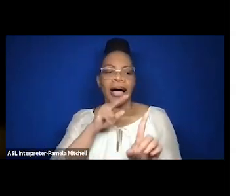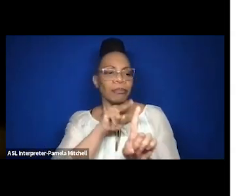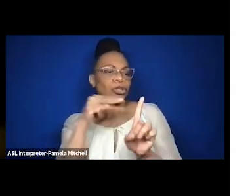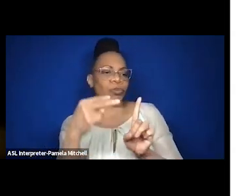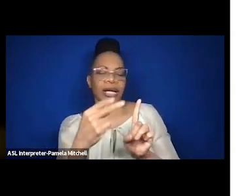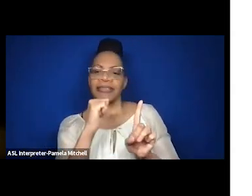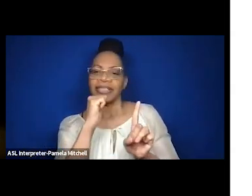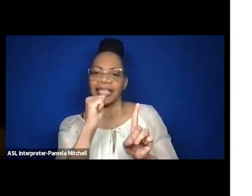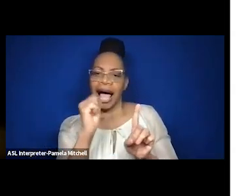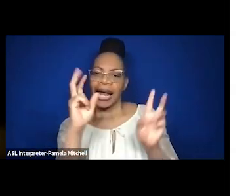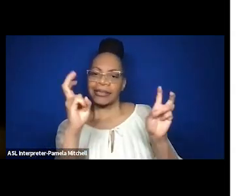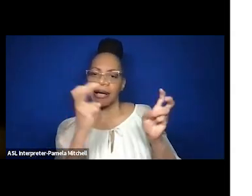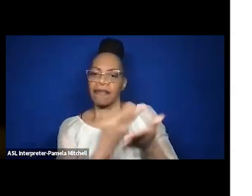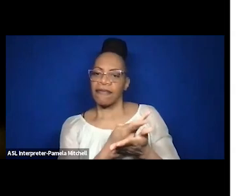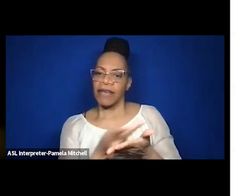para no continuar con ese cliente.